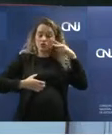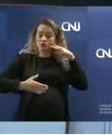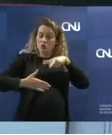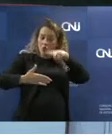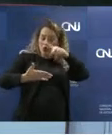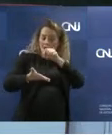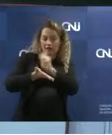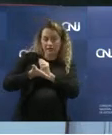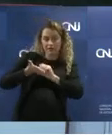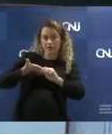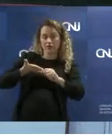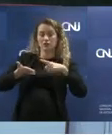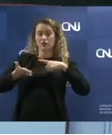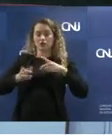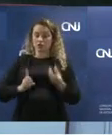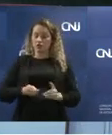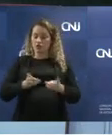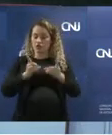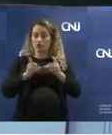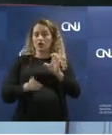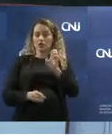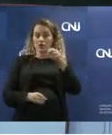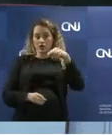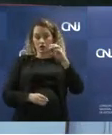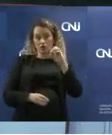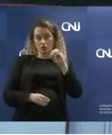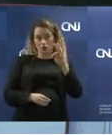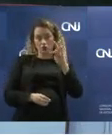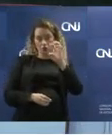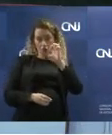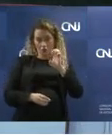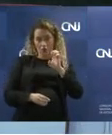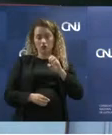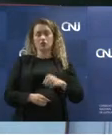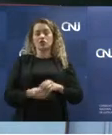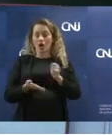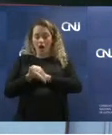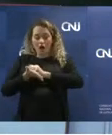O e-Not Assina que se encontra base normativa no provimento